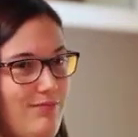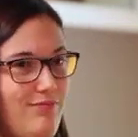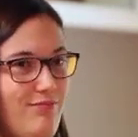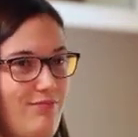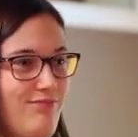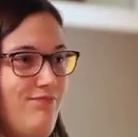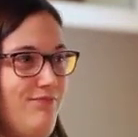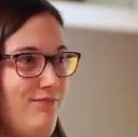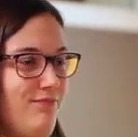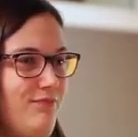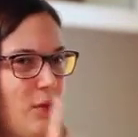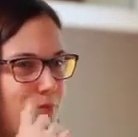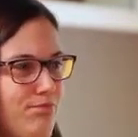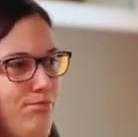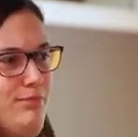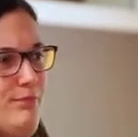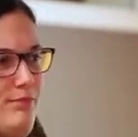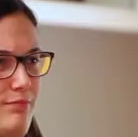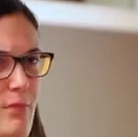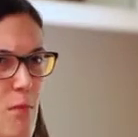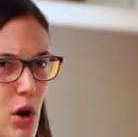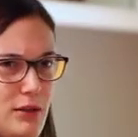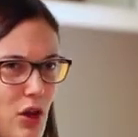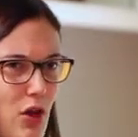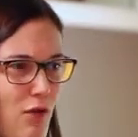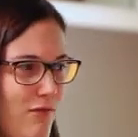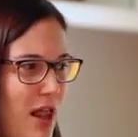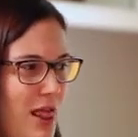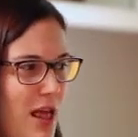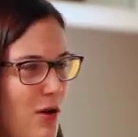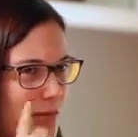a los políticos valencianos o que ha marcado sus trayectorias.